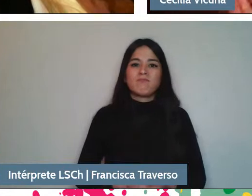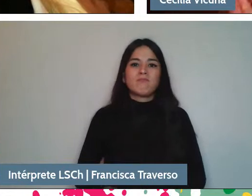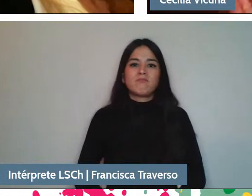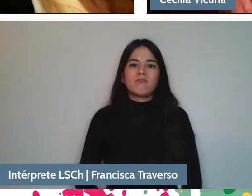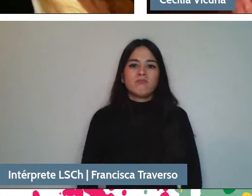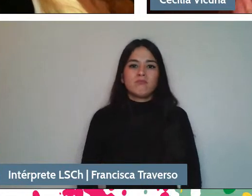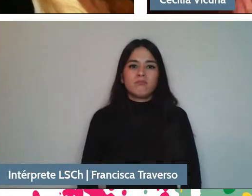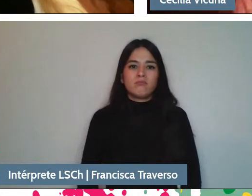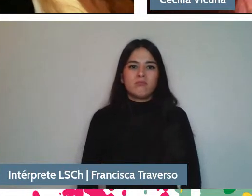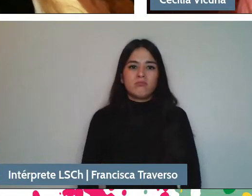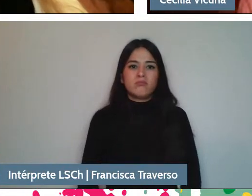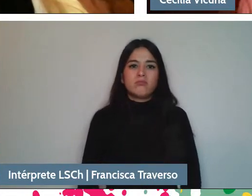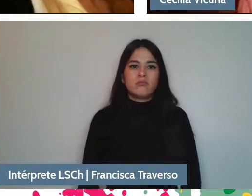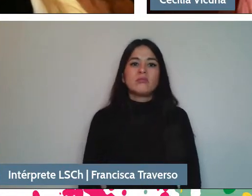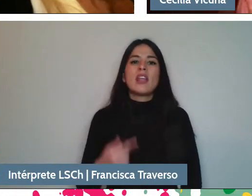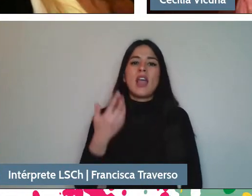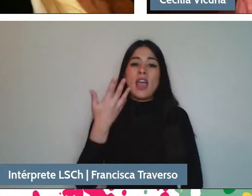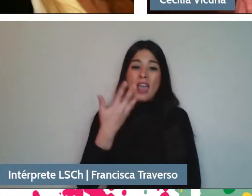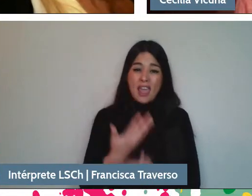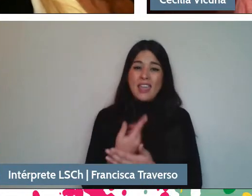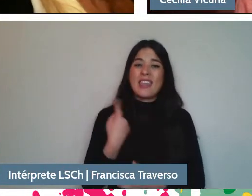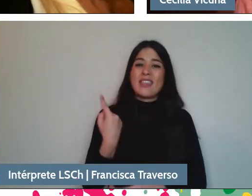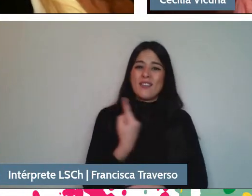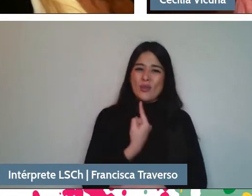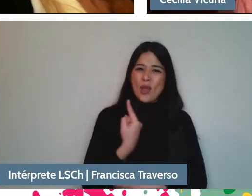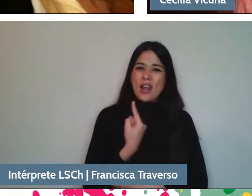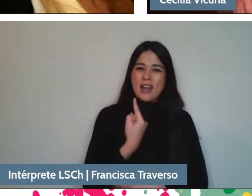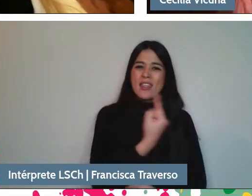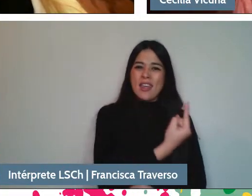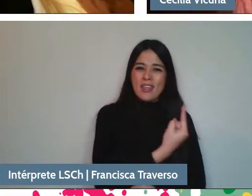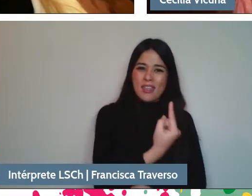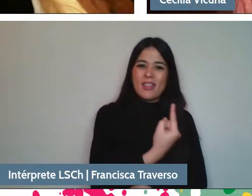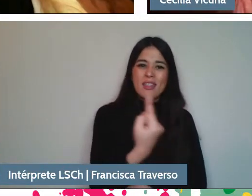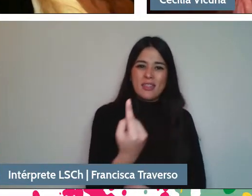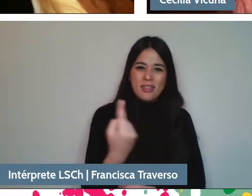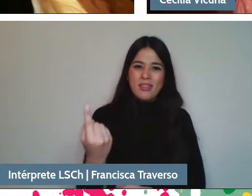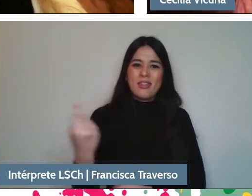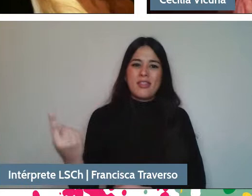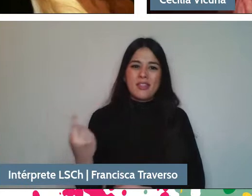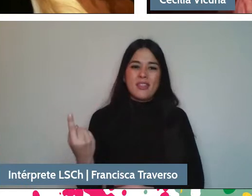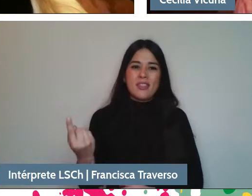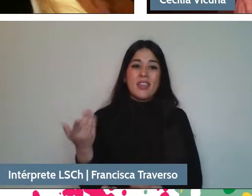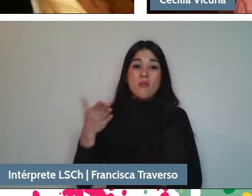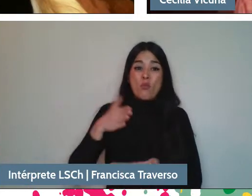Claro, hay una individualidad que muere y con ella una liberación también.